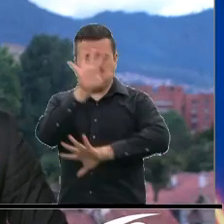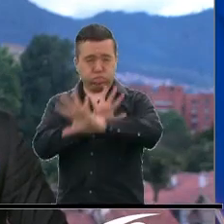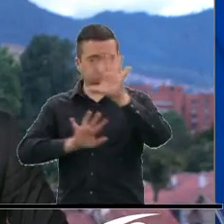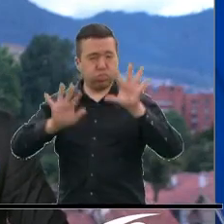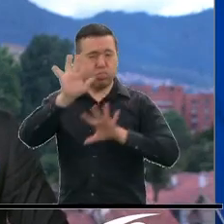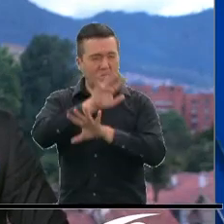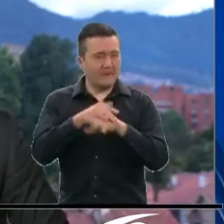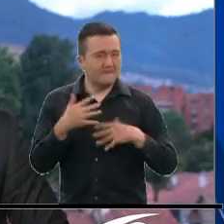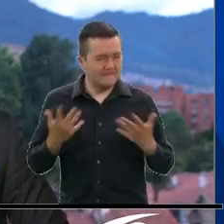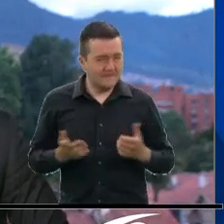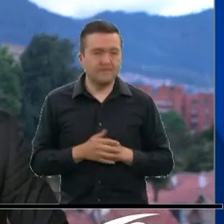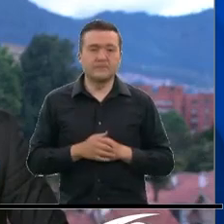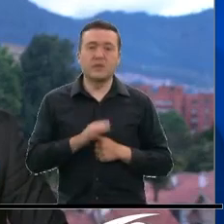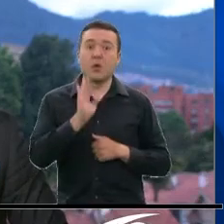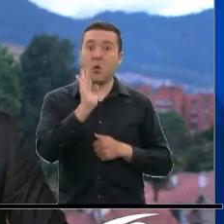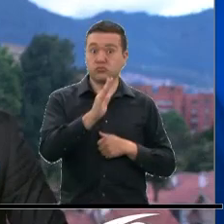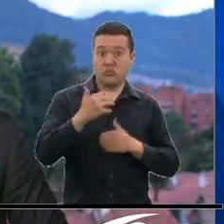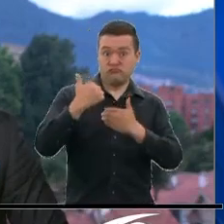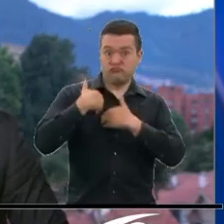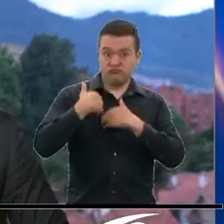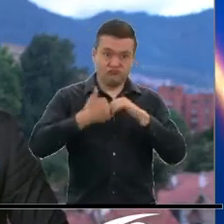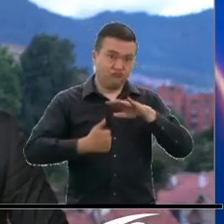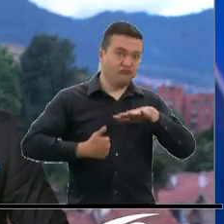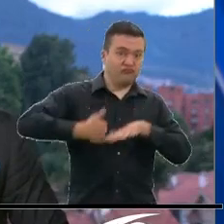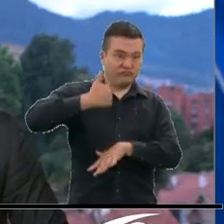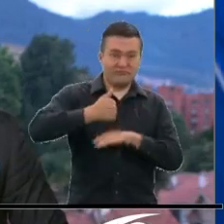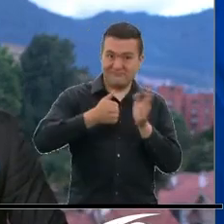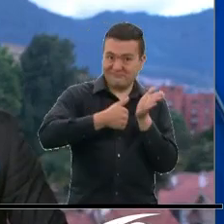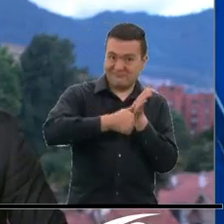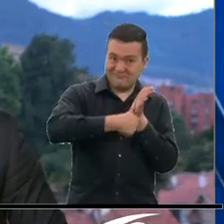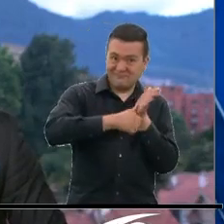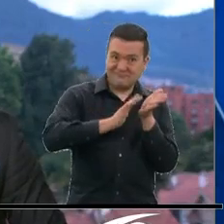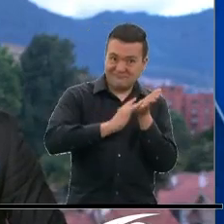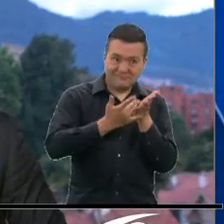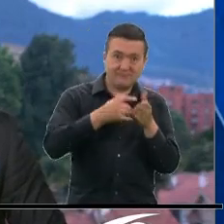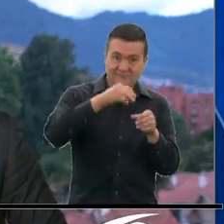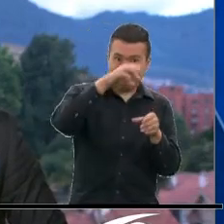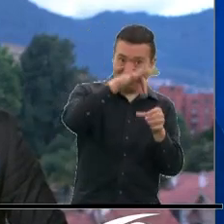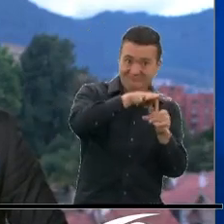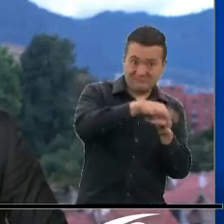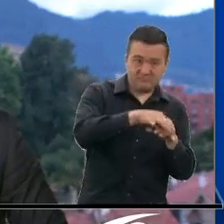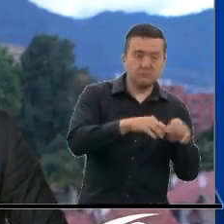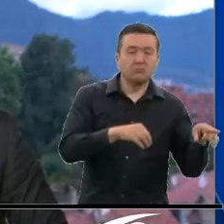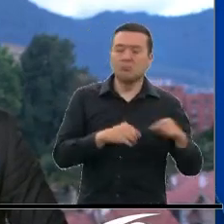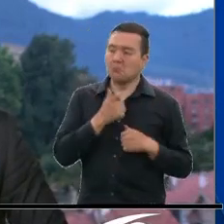participar. en medio de esto hay grises,